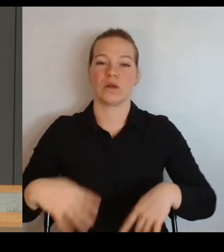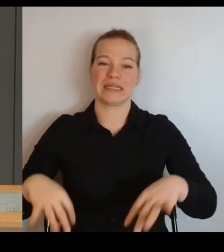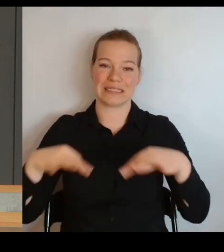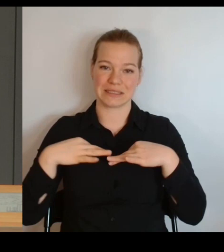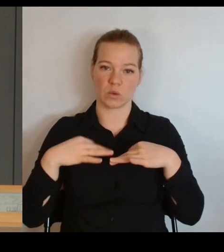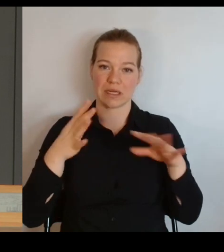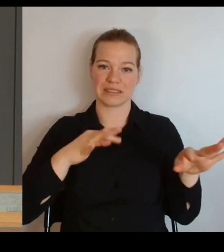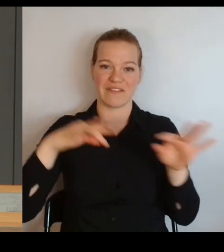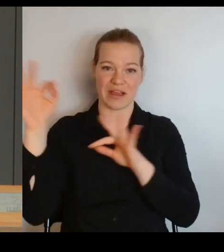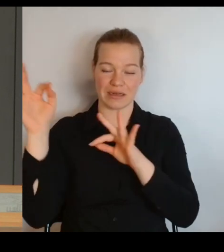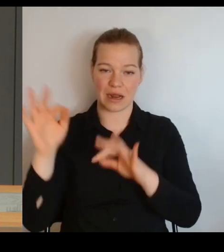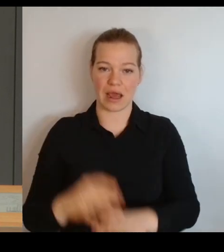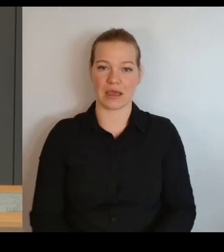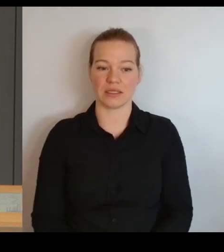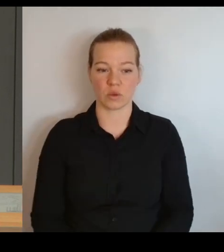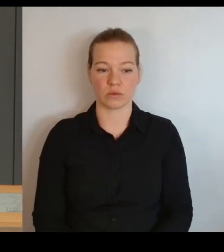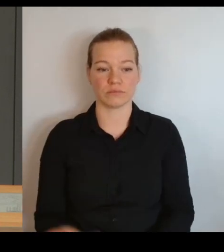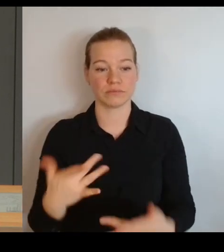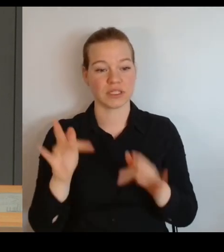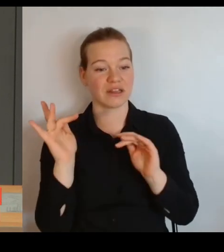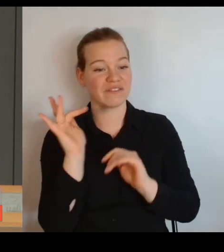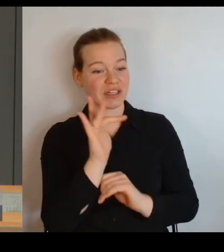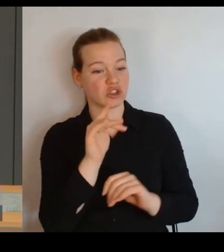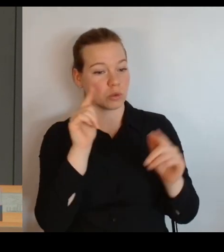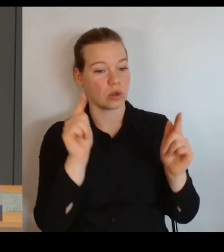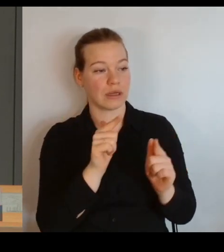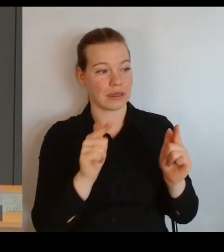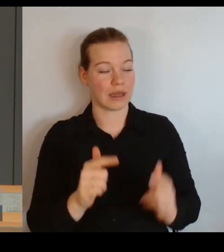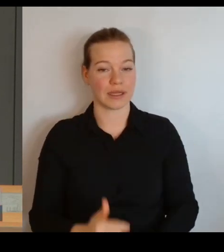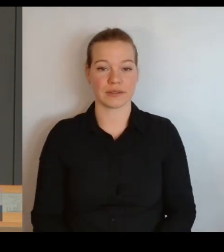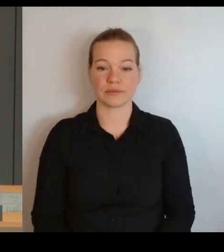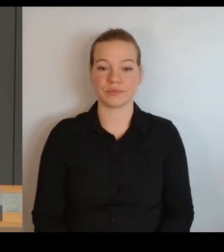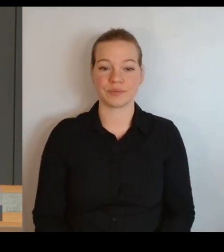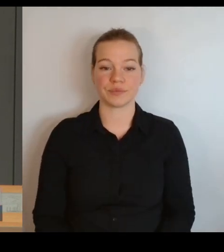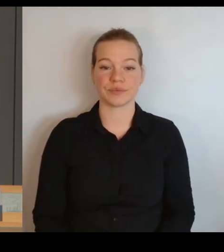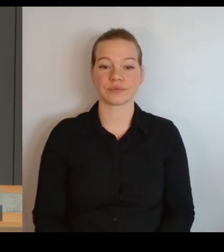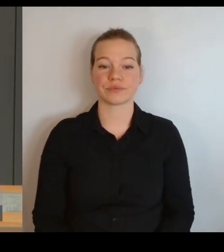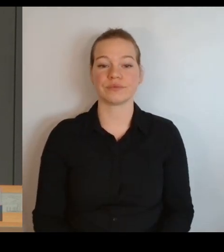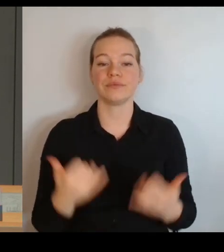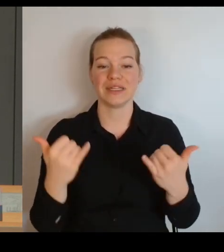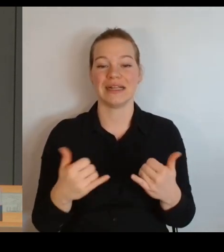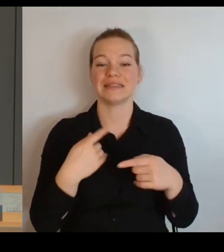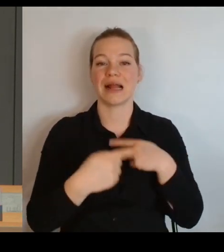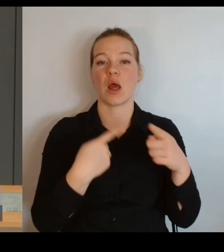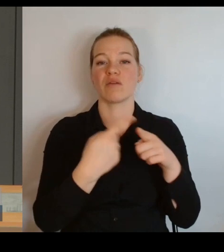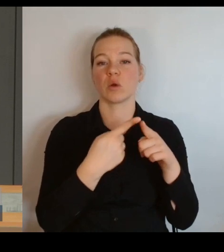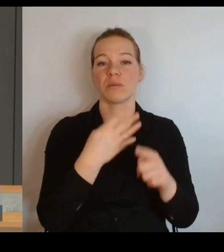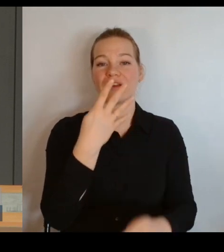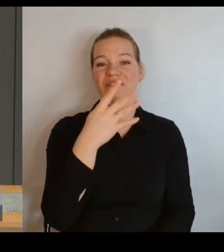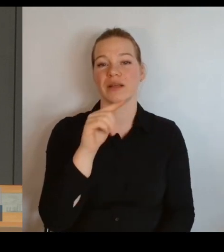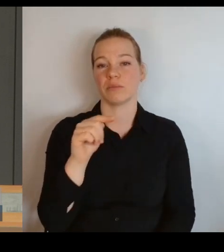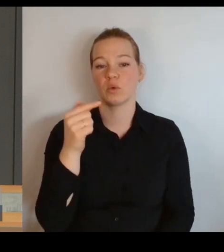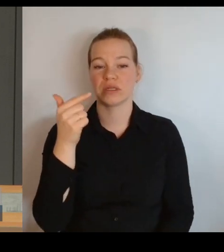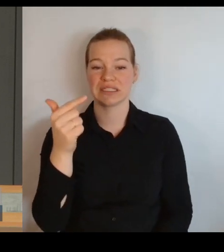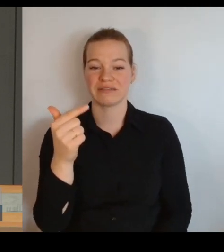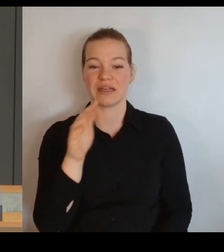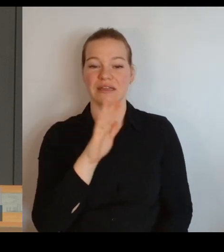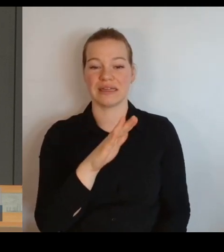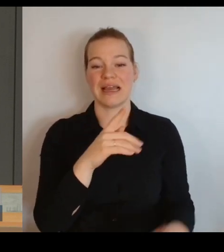die laufende Nummer 4:02. Das ist die Priorität der Fraktion der SPD Mit dem Tagesordnungspunkt 38 Antrag der Fraktion